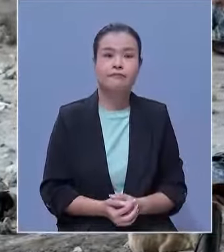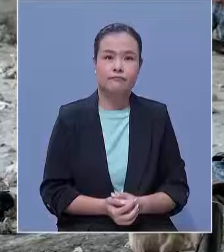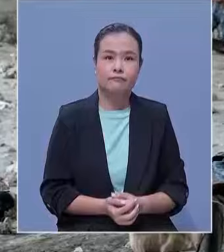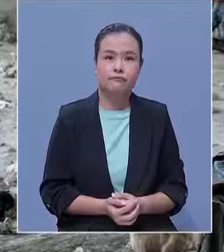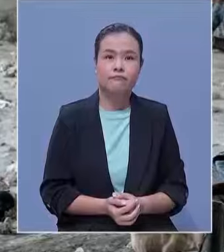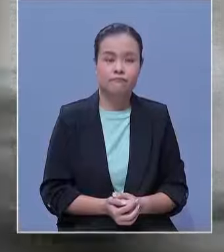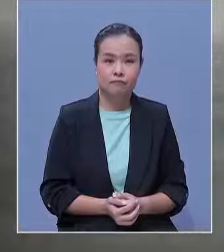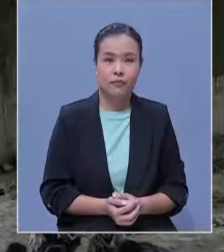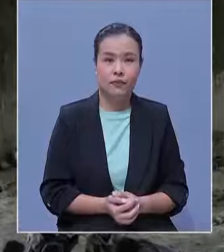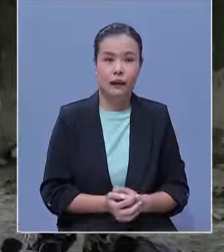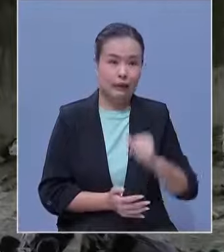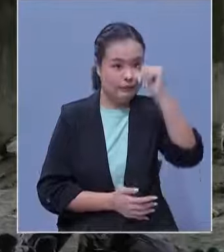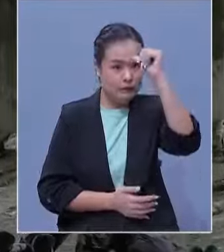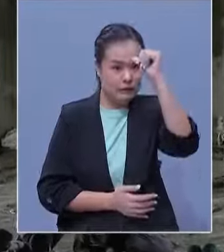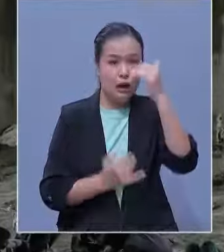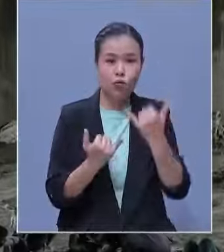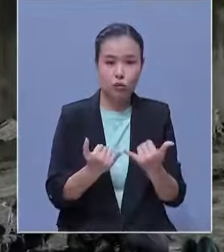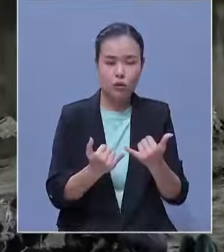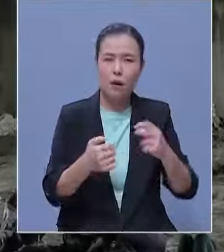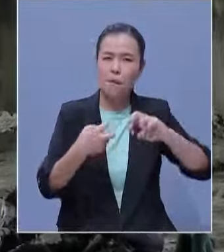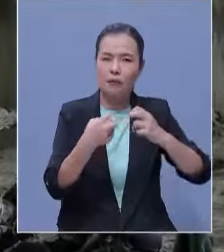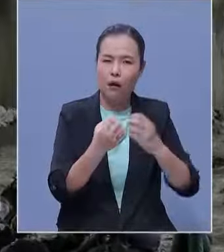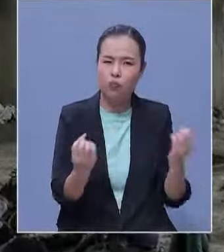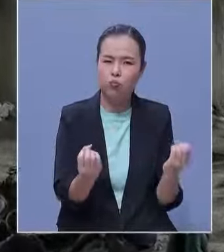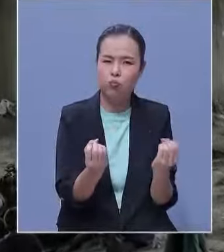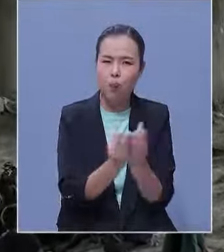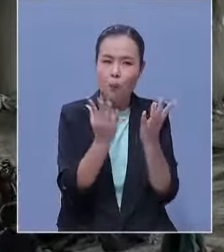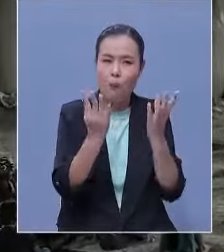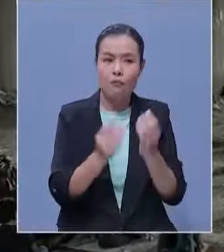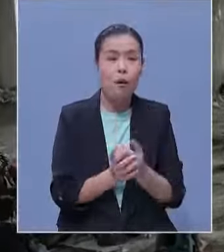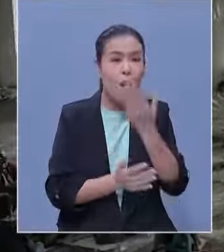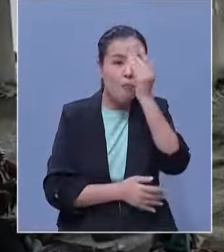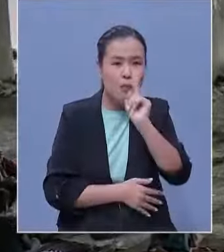ใหญ่่ของอินเดียตอนนี้ก็กำลังเผชิญกับผล กระทบที่รุนแรงที่สุดจากสภาพอากาศที่ร้อน